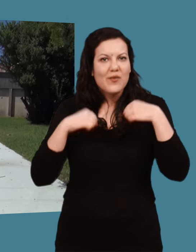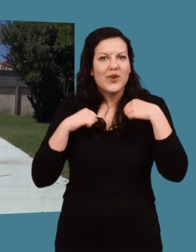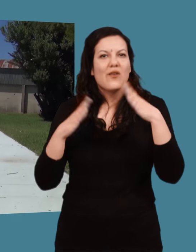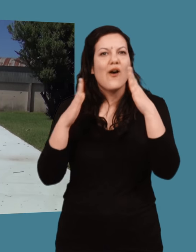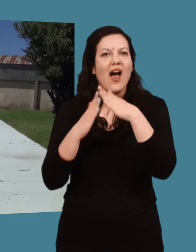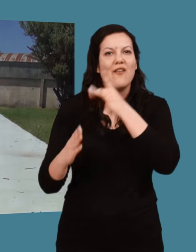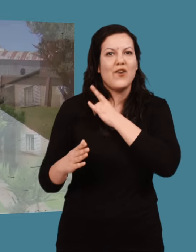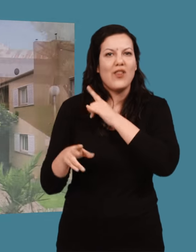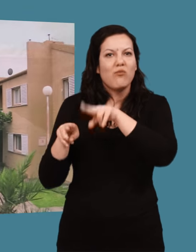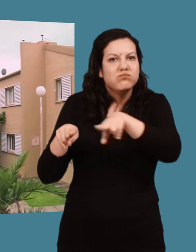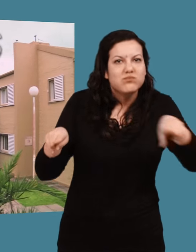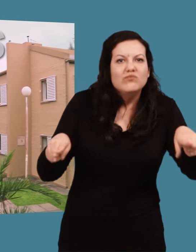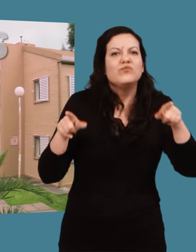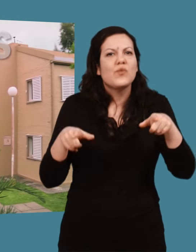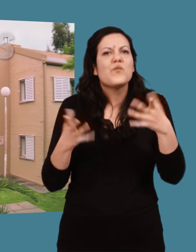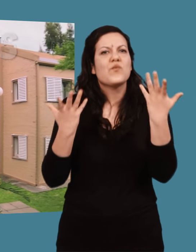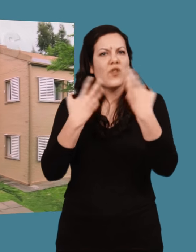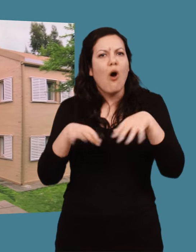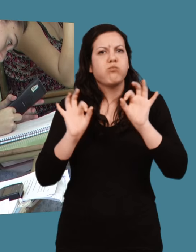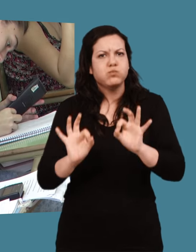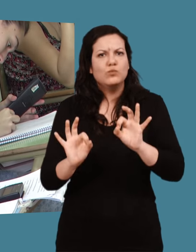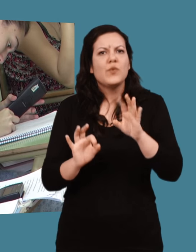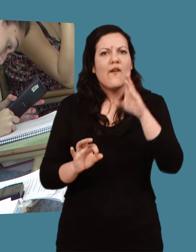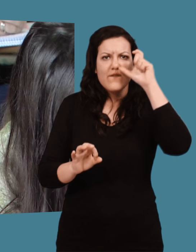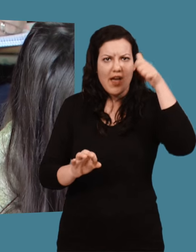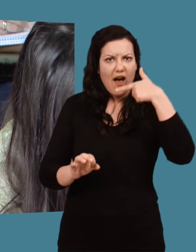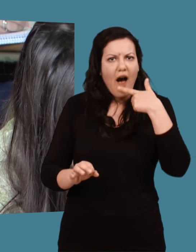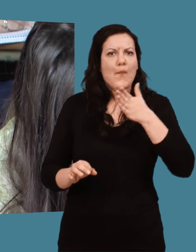Además de un completo sistema de becas propias, provinciales y nacionales.